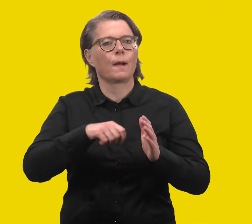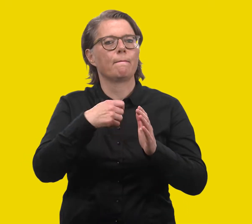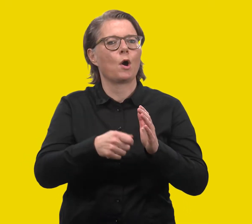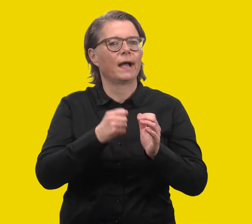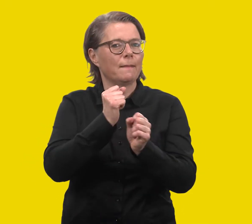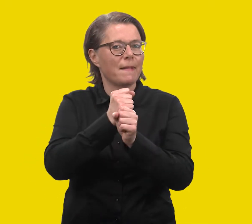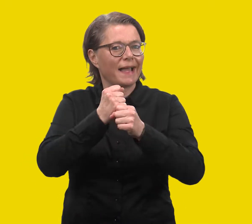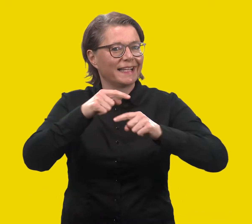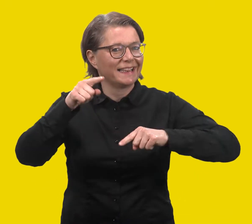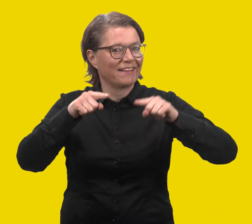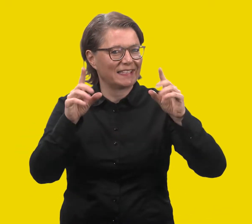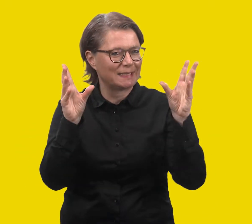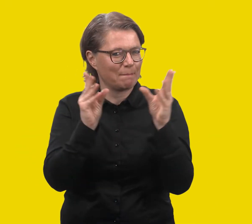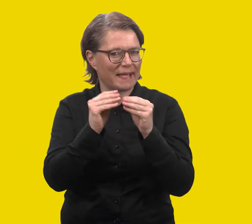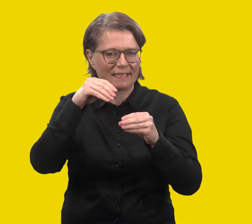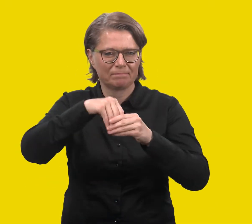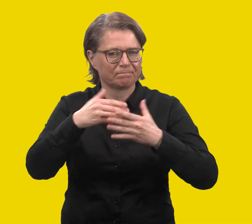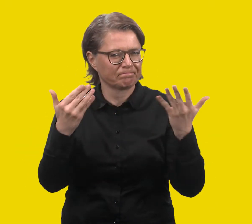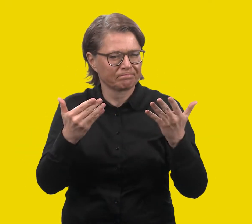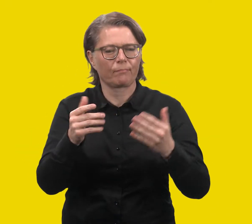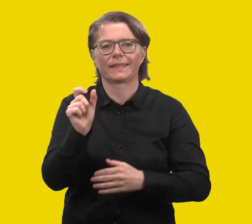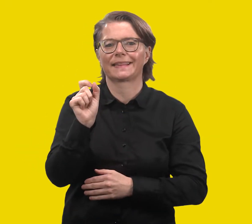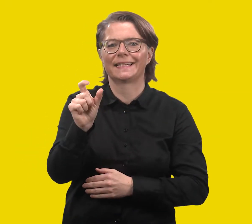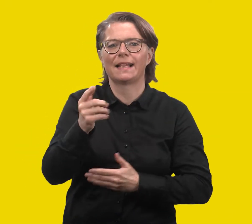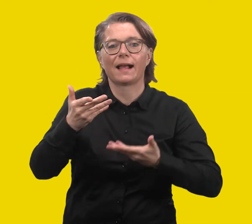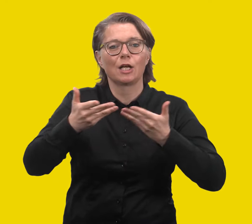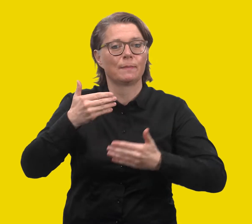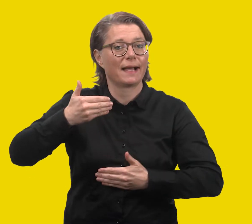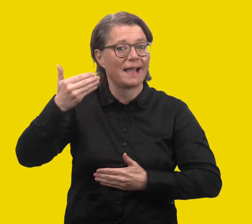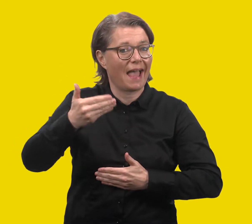„Making a Difference meets...“ ist eine digitale Gesprächsreihe